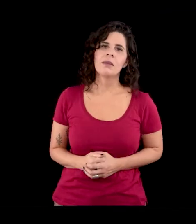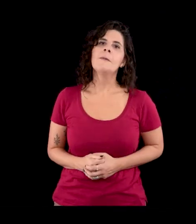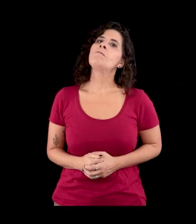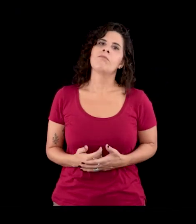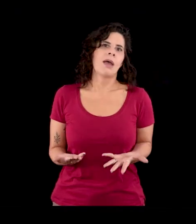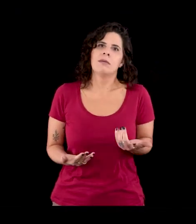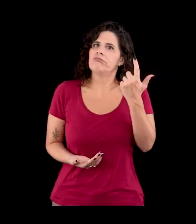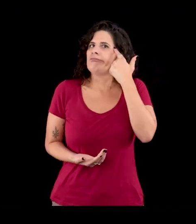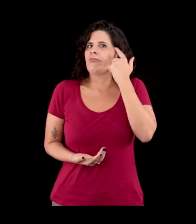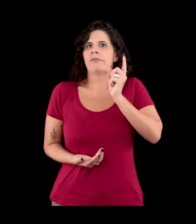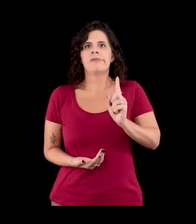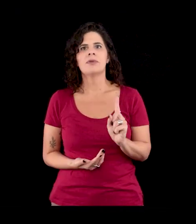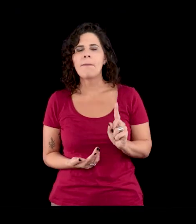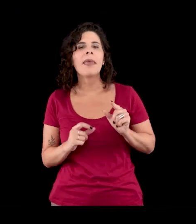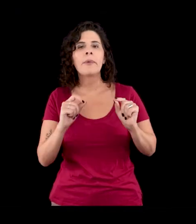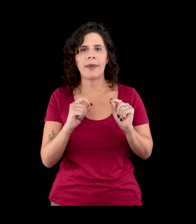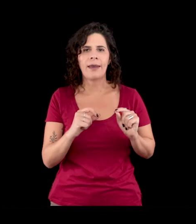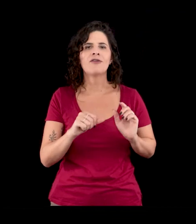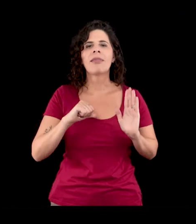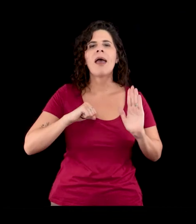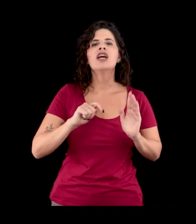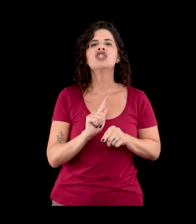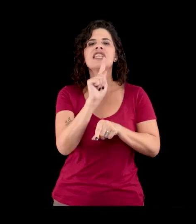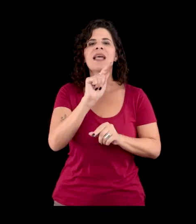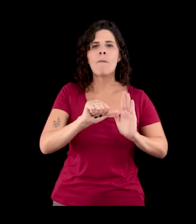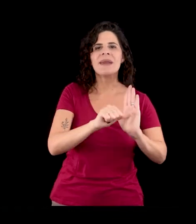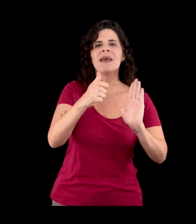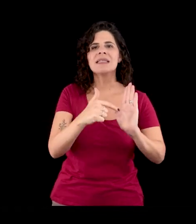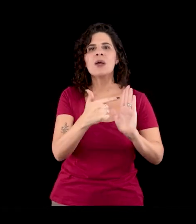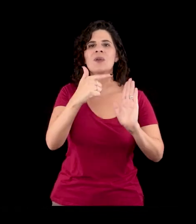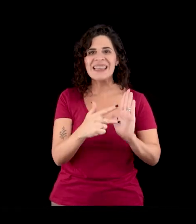Eu não podia imaginar que a USP, na terceira gestão do comodato,